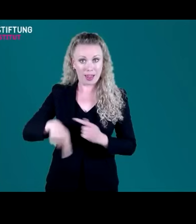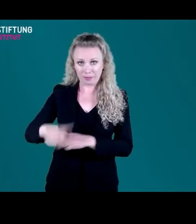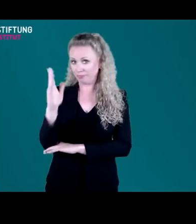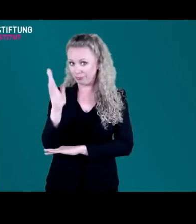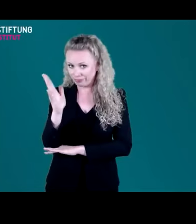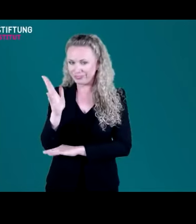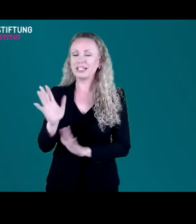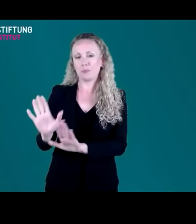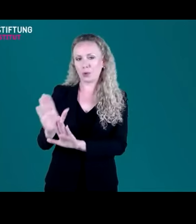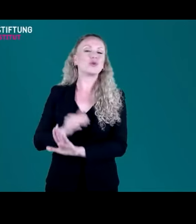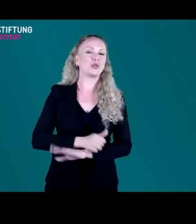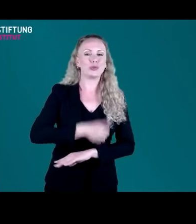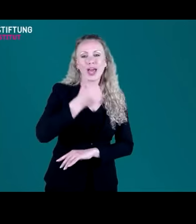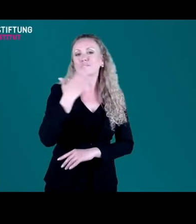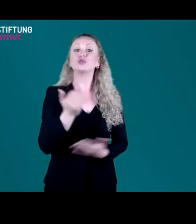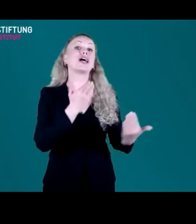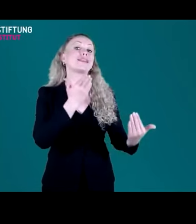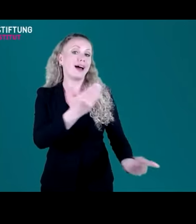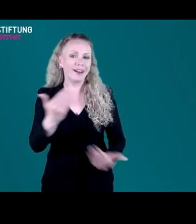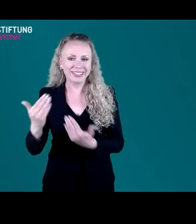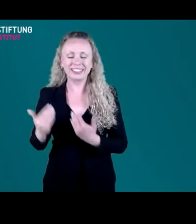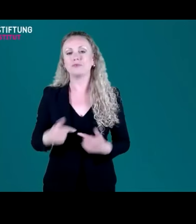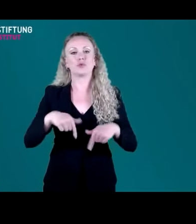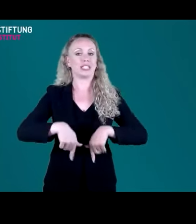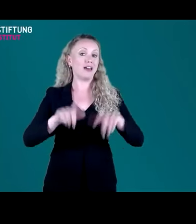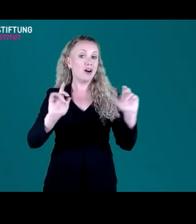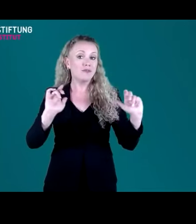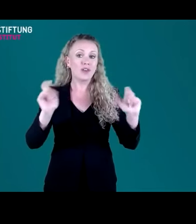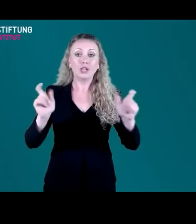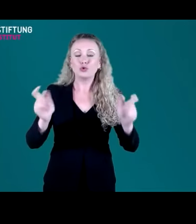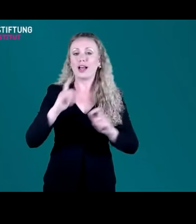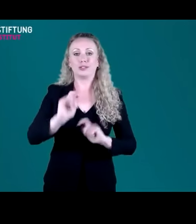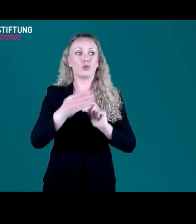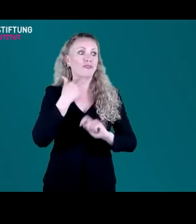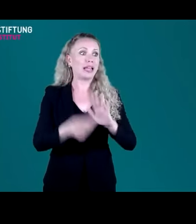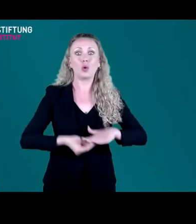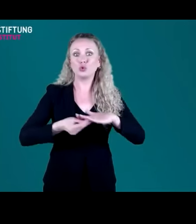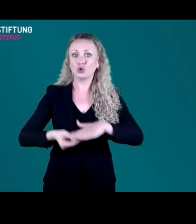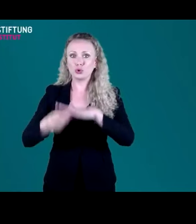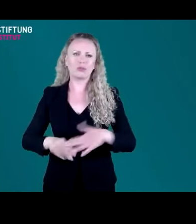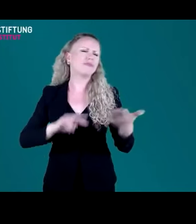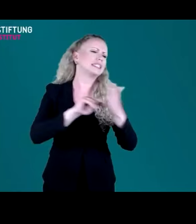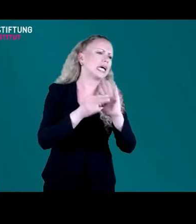die uns bei der Organisation der Veranstaltung unterstützt haben; von der Technik, von unserem Tagesbüro,